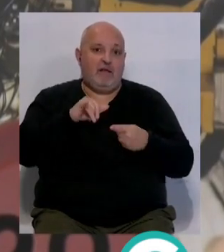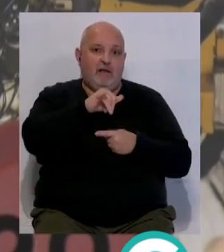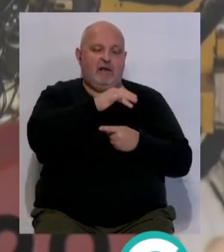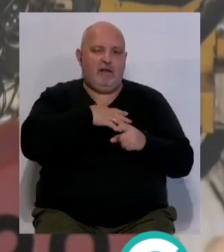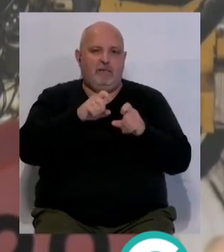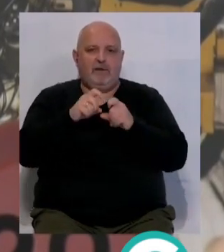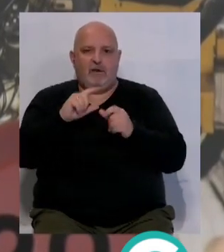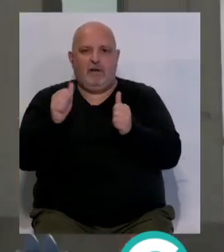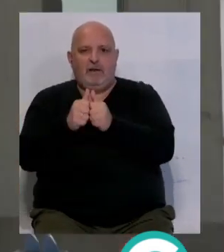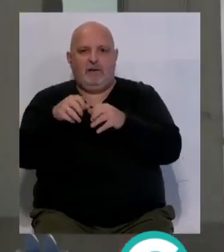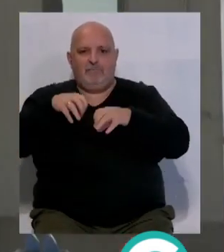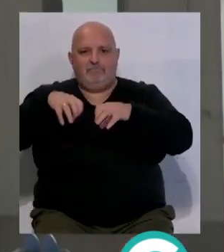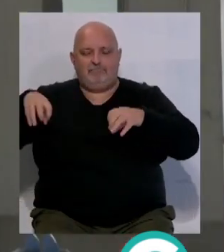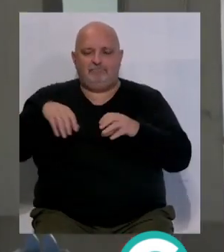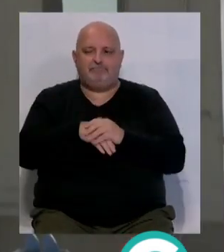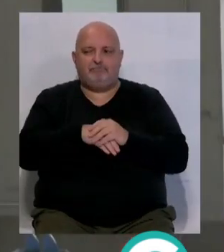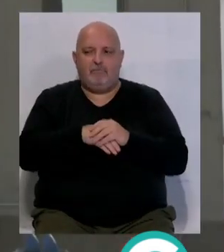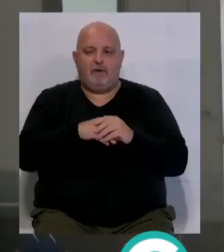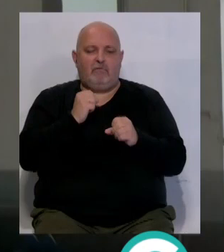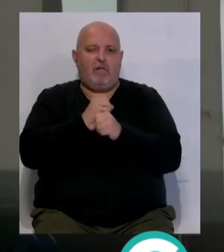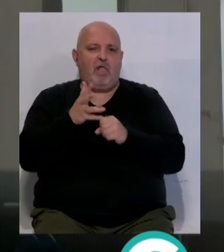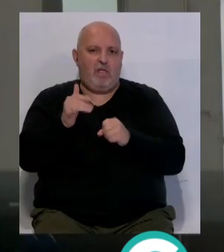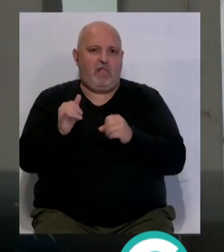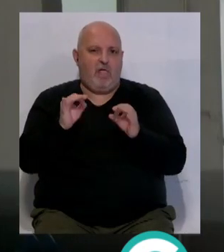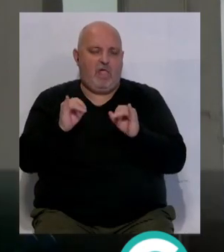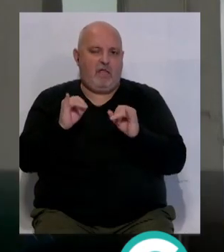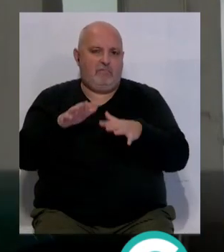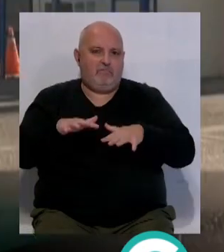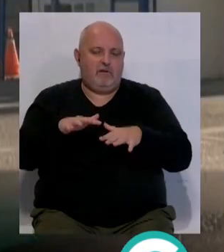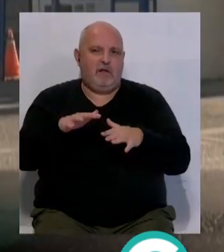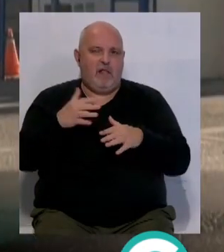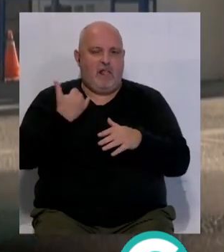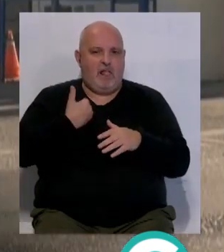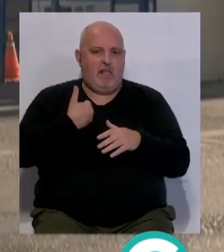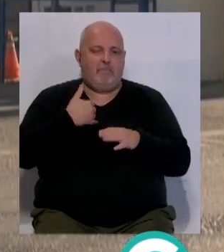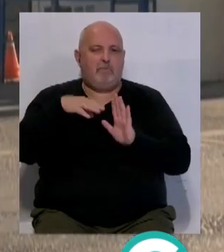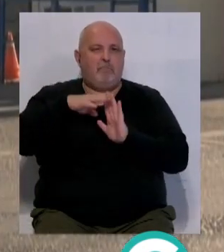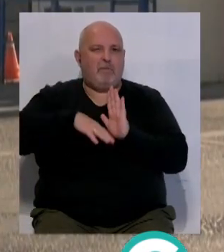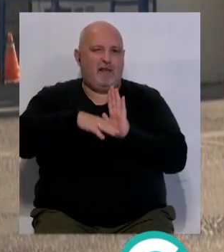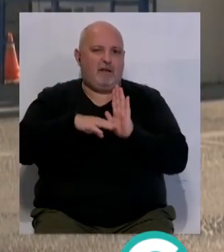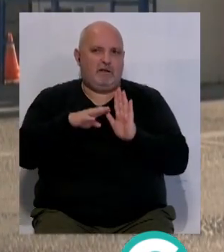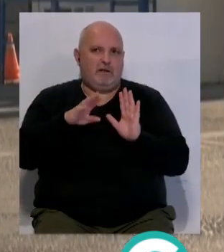auxiliar es una realidad que carga de trabajo las tenemos programas como he dicho estamos en